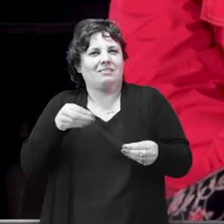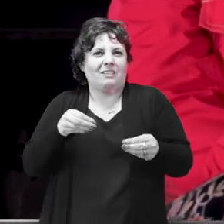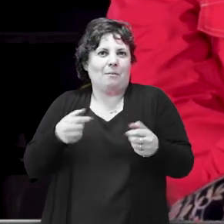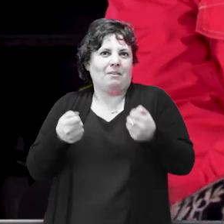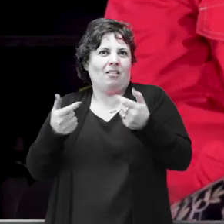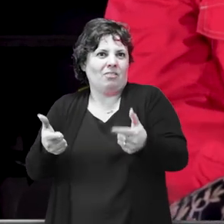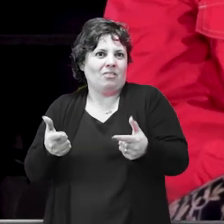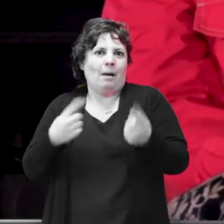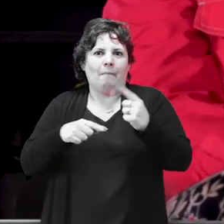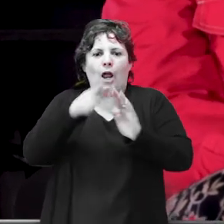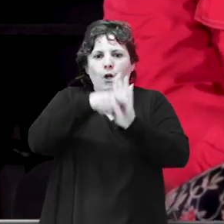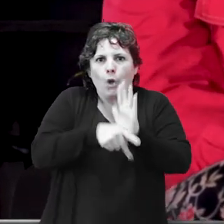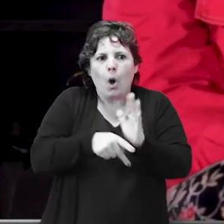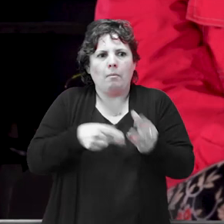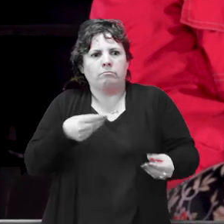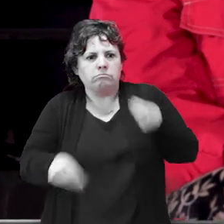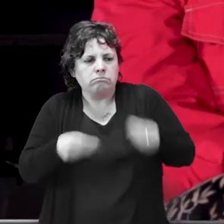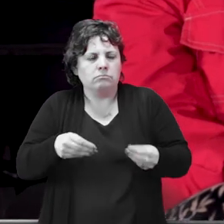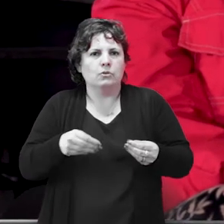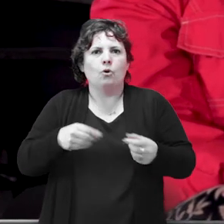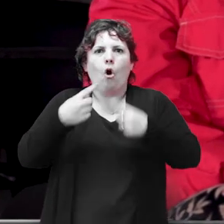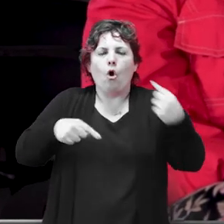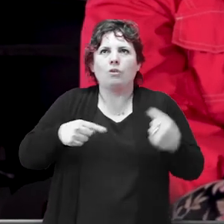las normativas y directivas más concretas que existen